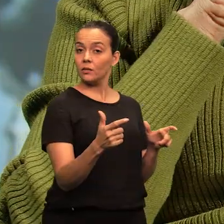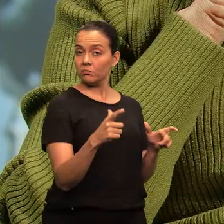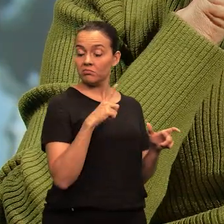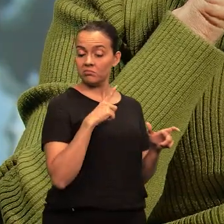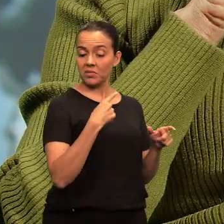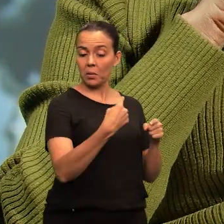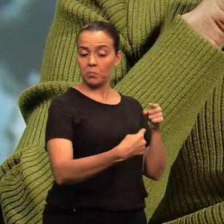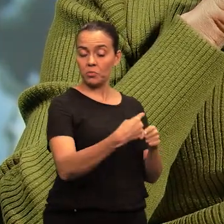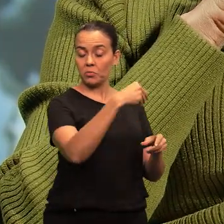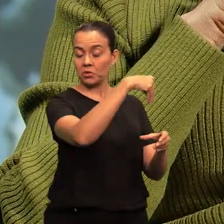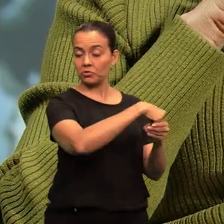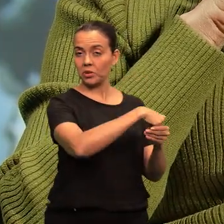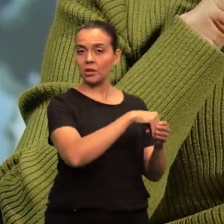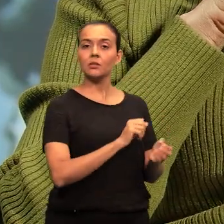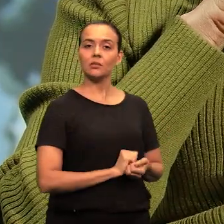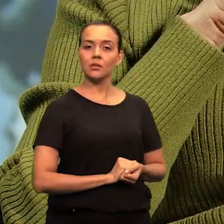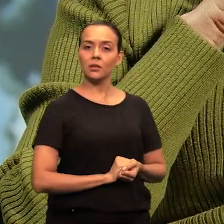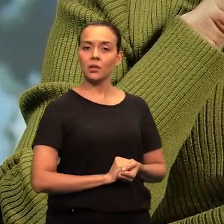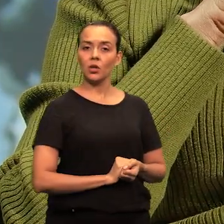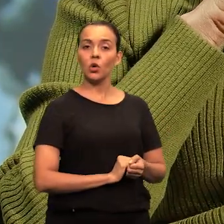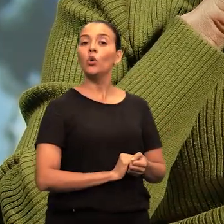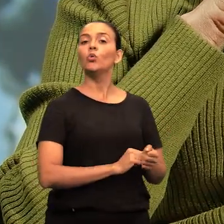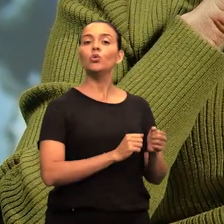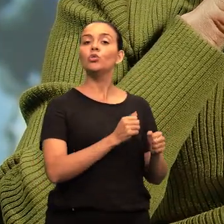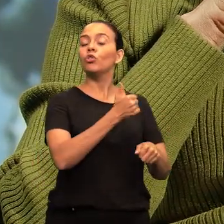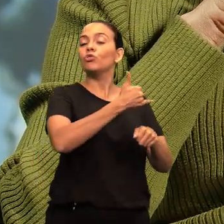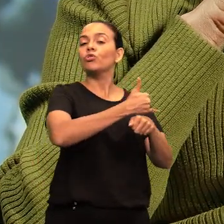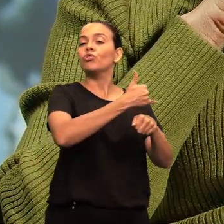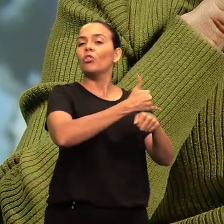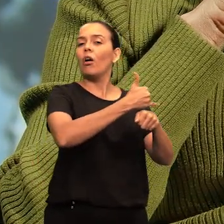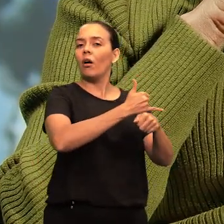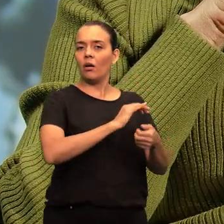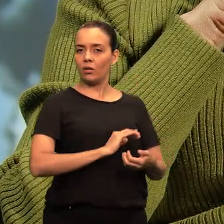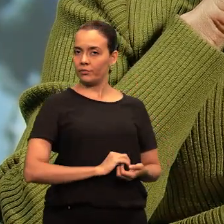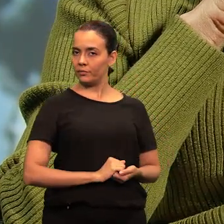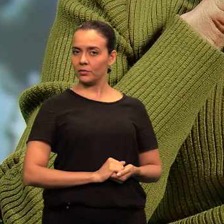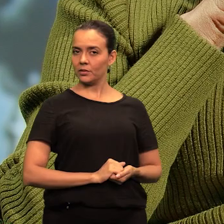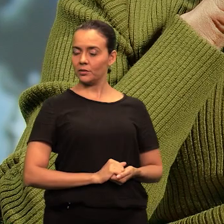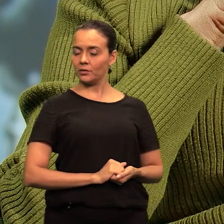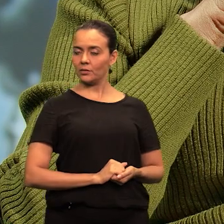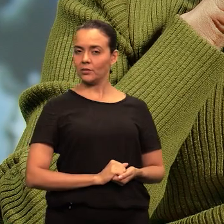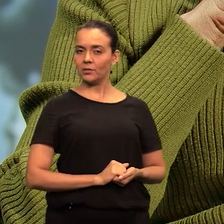político-institucional, os donos dos meios de produção, aqueles que estão sendo